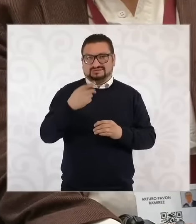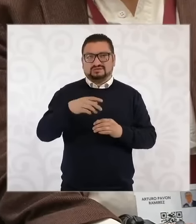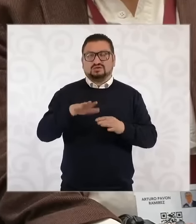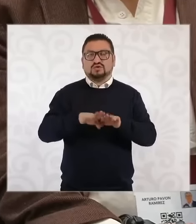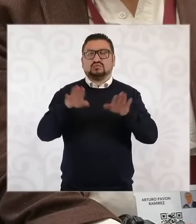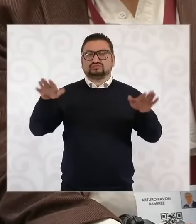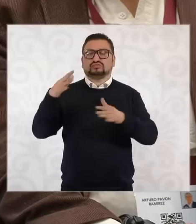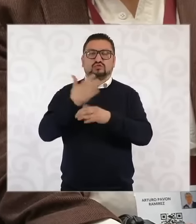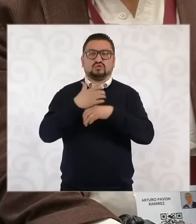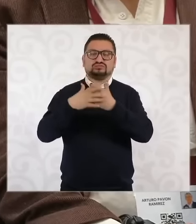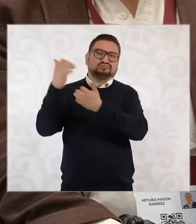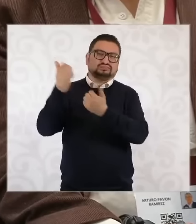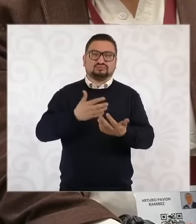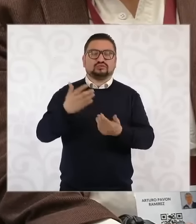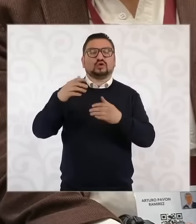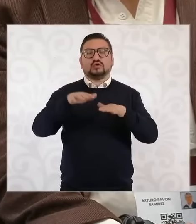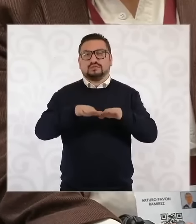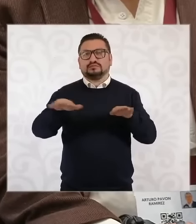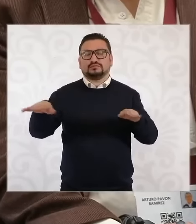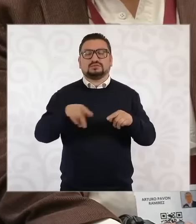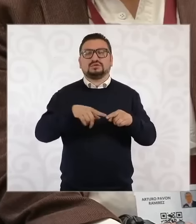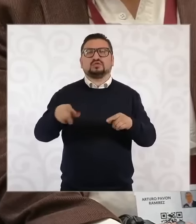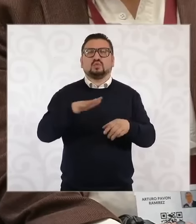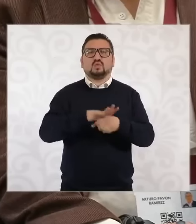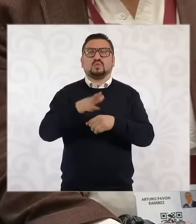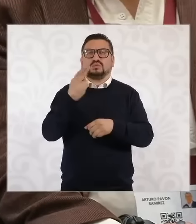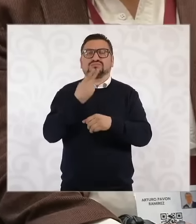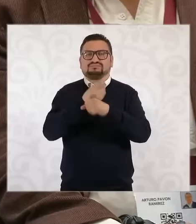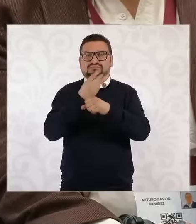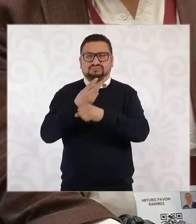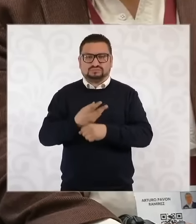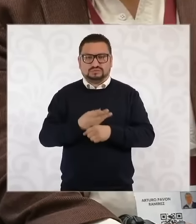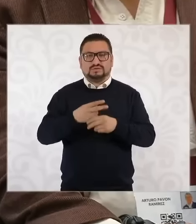carga también y y o qué se requiere y cuál es el papel específico del ferrocarril en esta